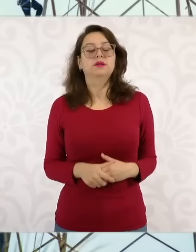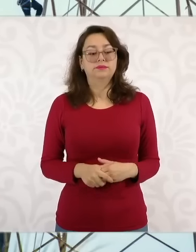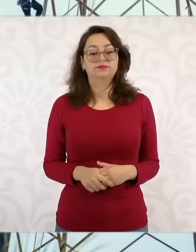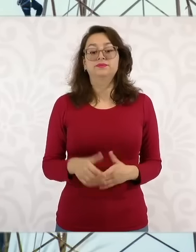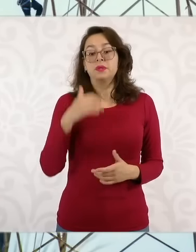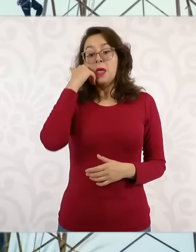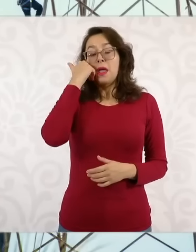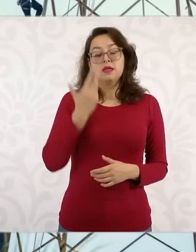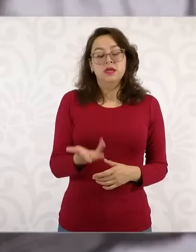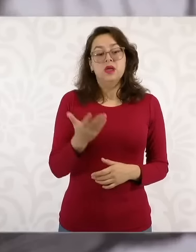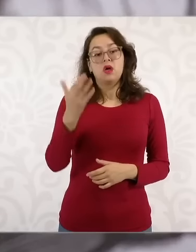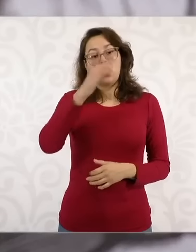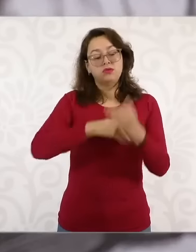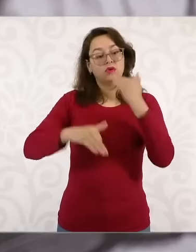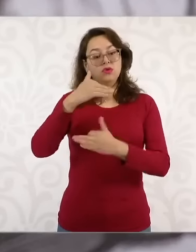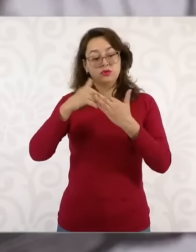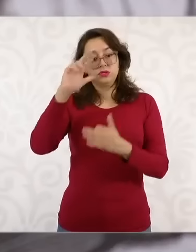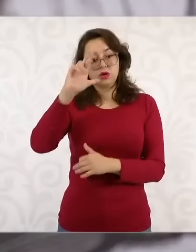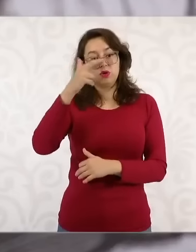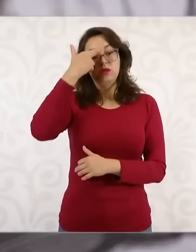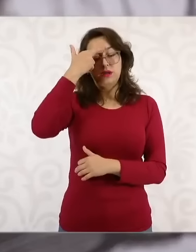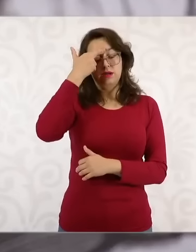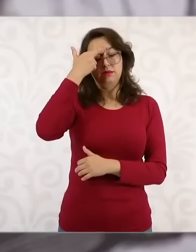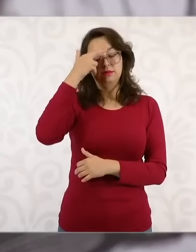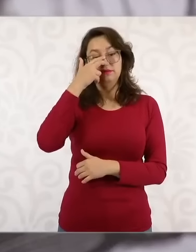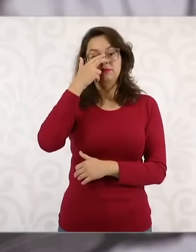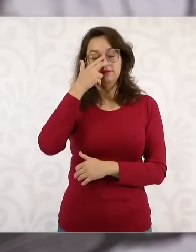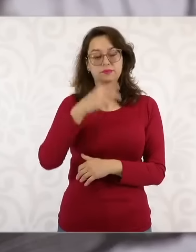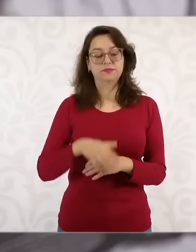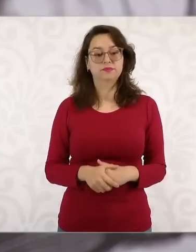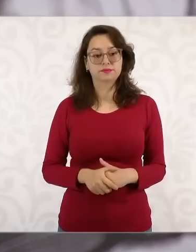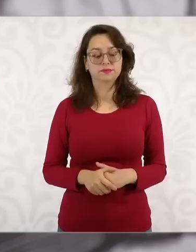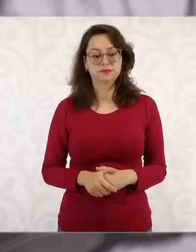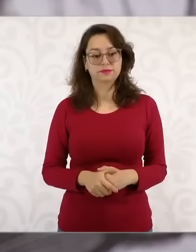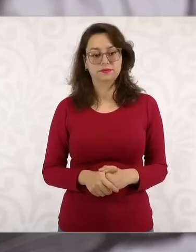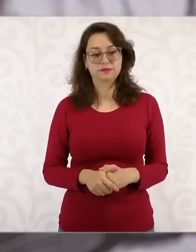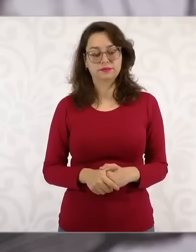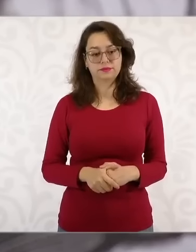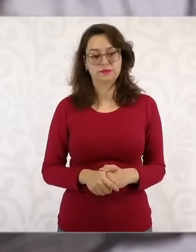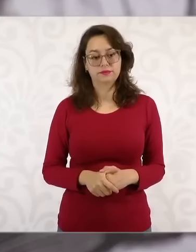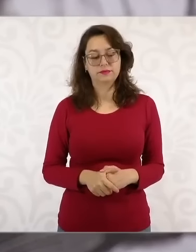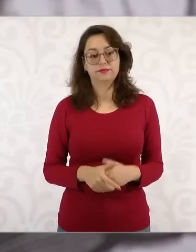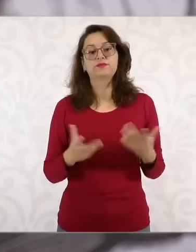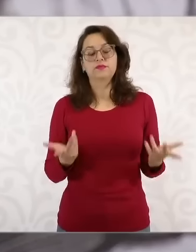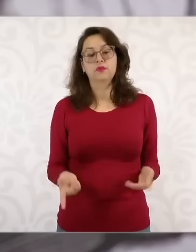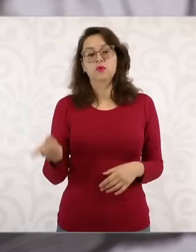a todas las empresas interesadas en particular que por favor estén pendientes de las publicaciones en